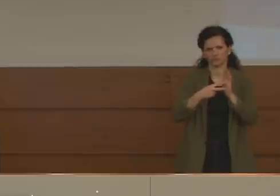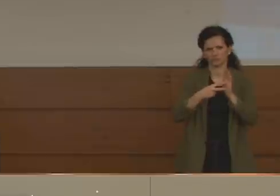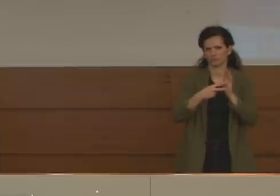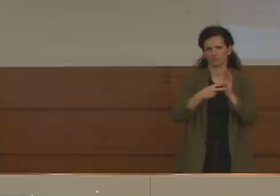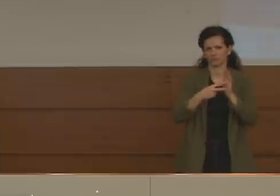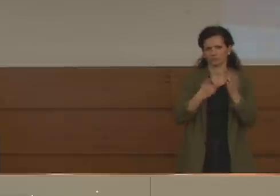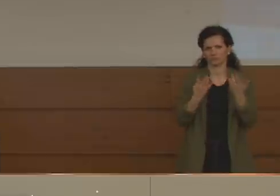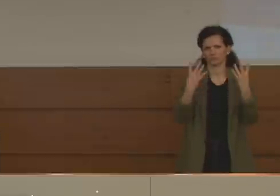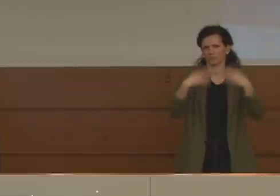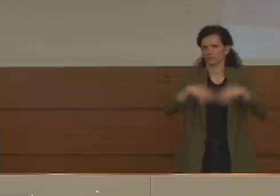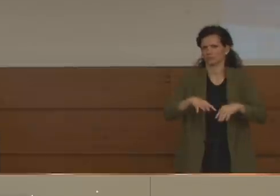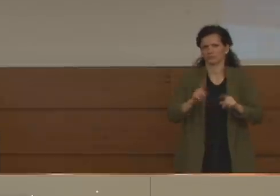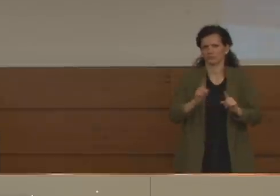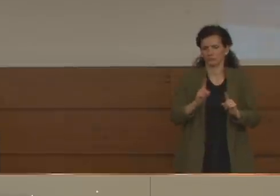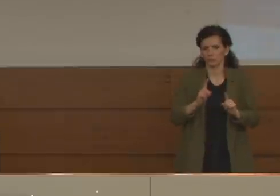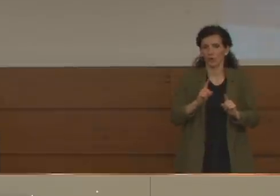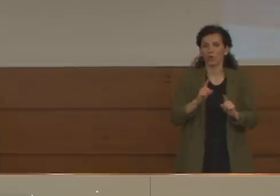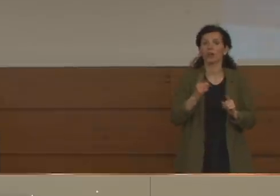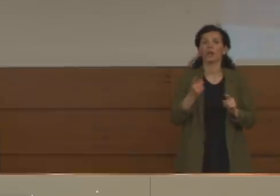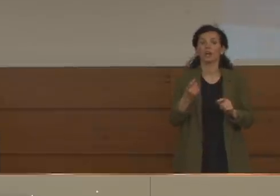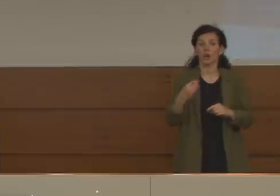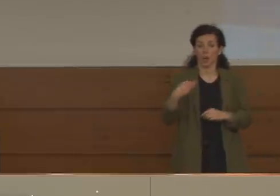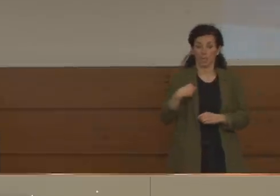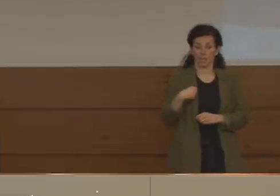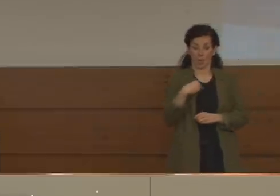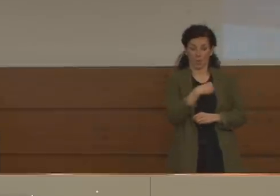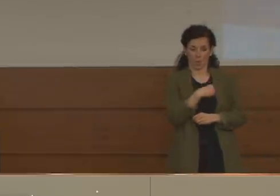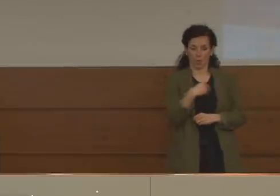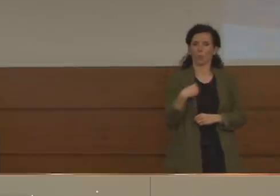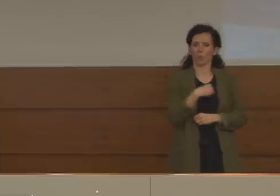Se poi ci aggiunge anche un polmone che funziona male, due più due